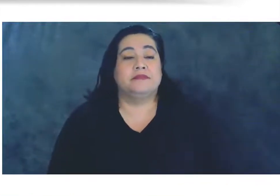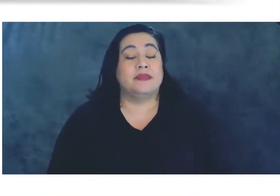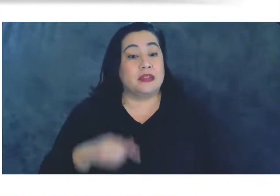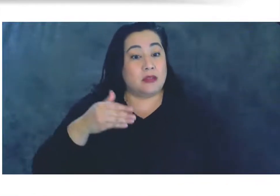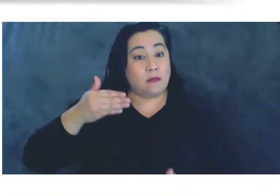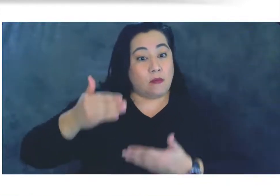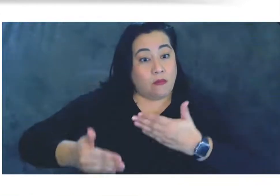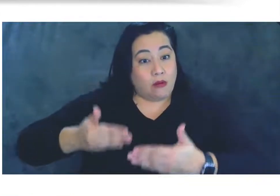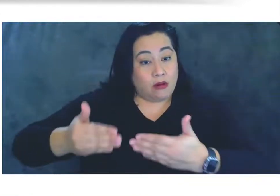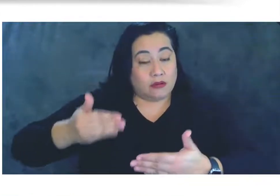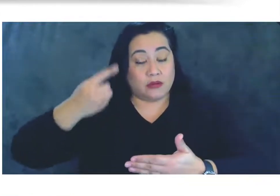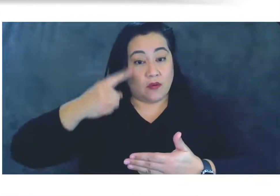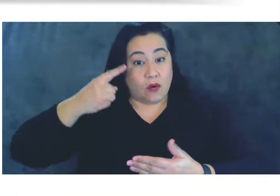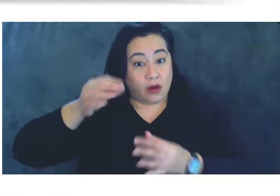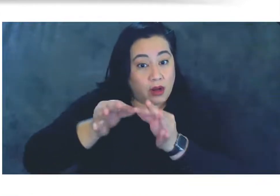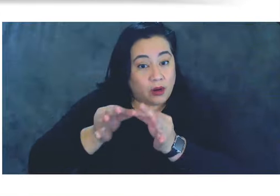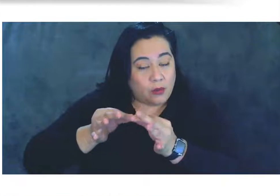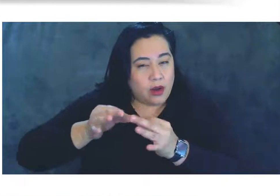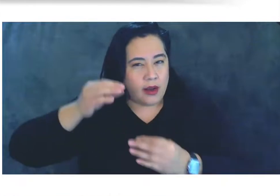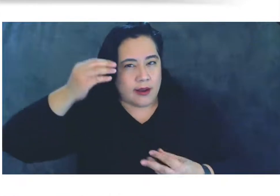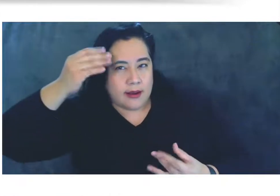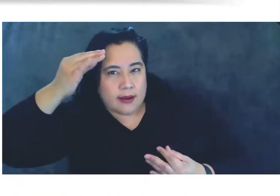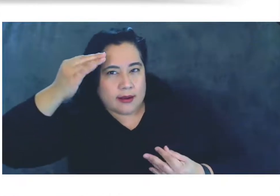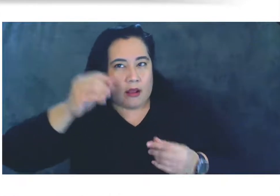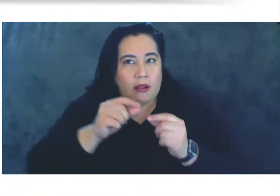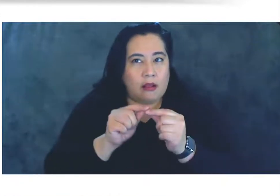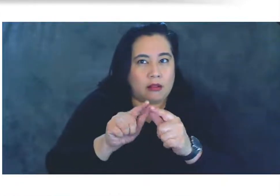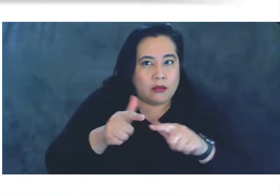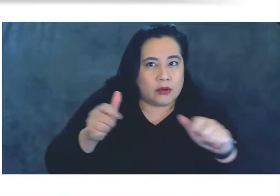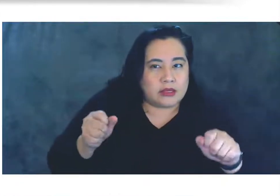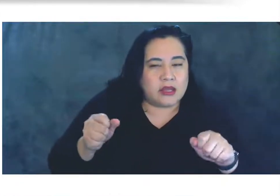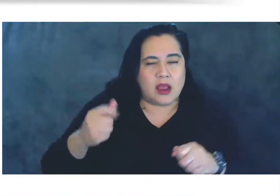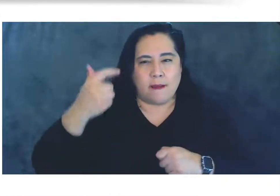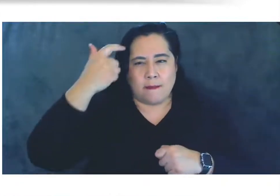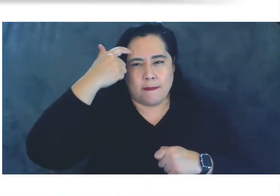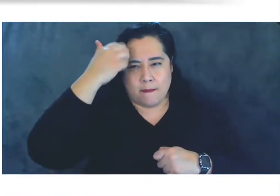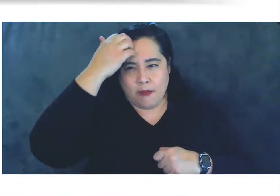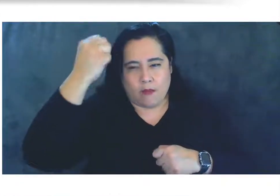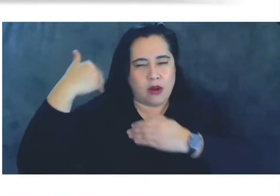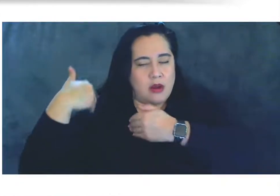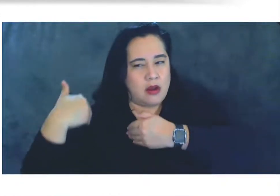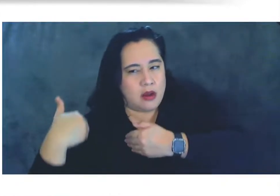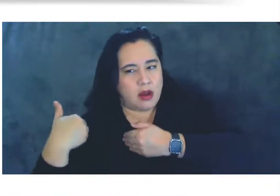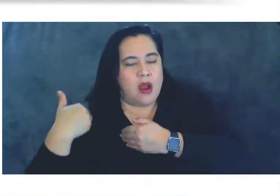El proceso de interpretación lingüística, la demanda de memoria, y el discurso en el aula y ...